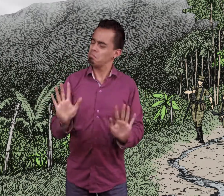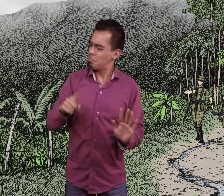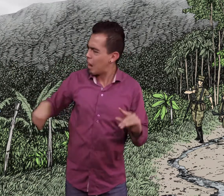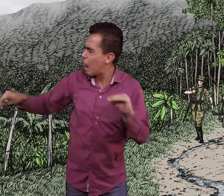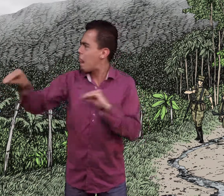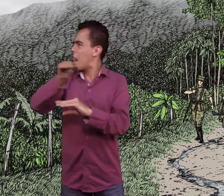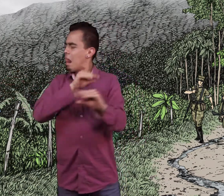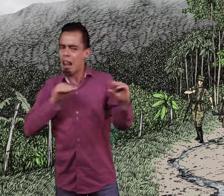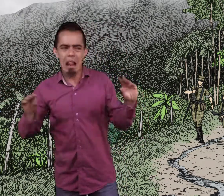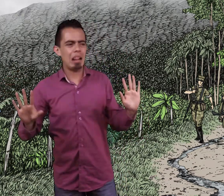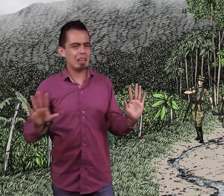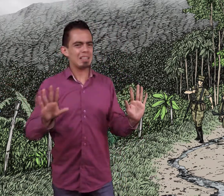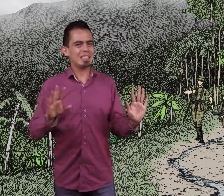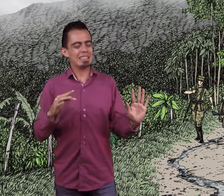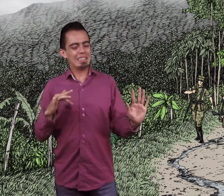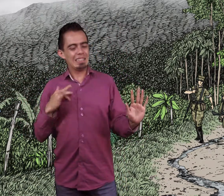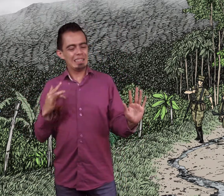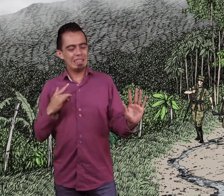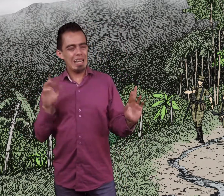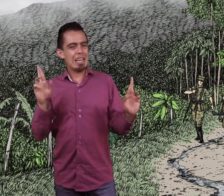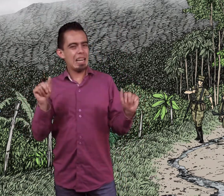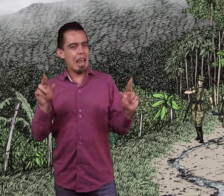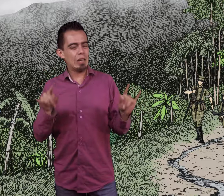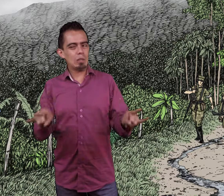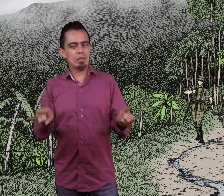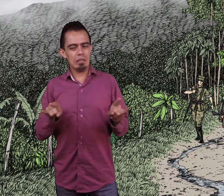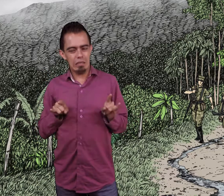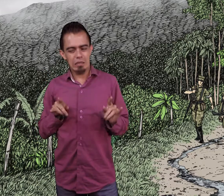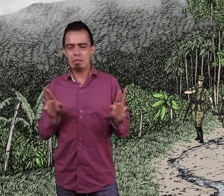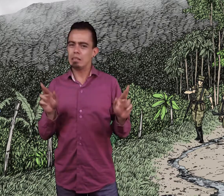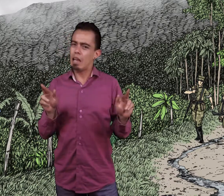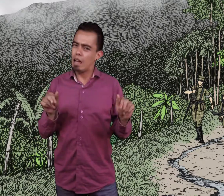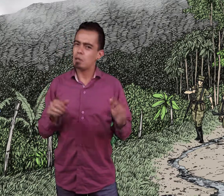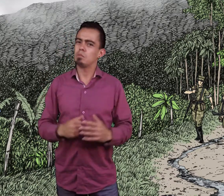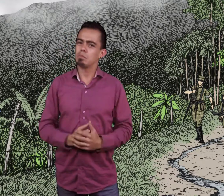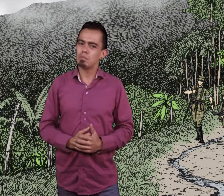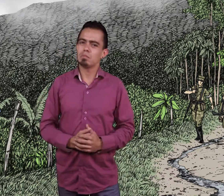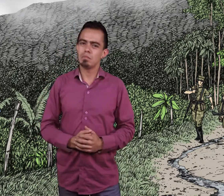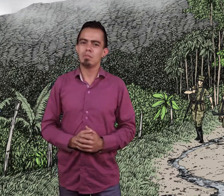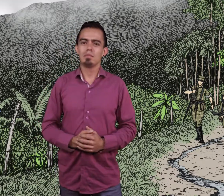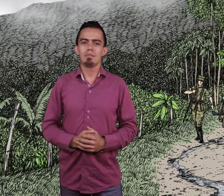"Los muchachos" llegaron y compraron toda la tienda.